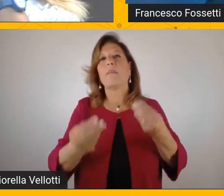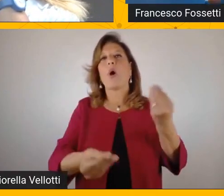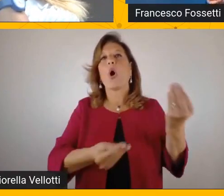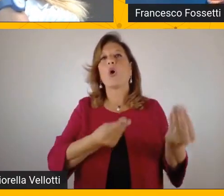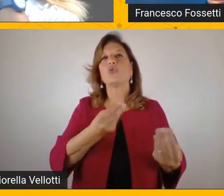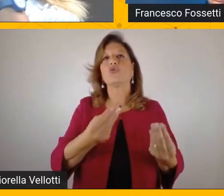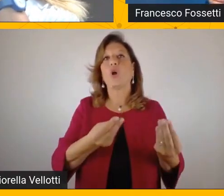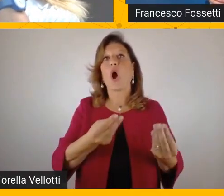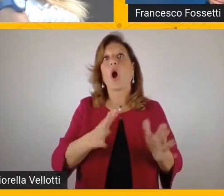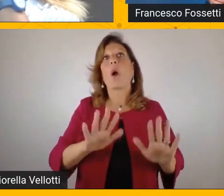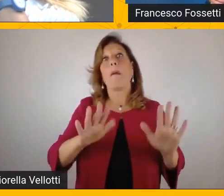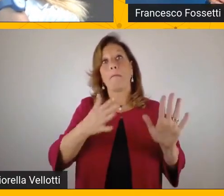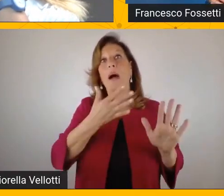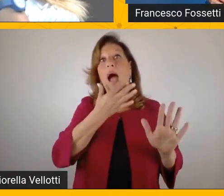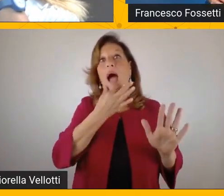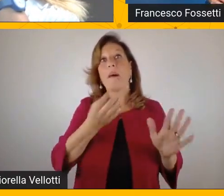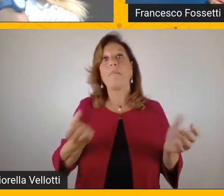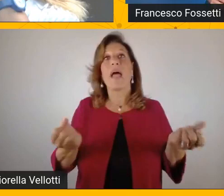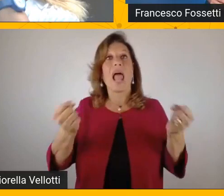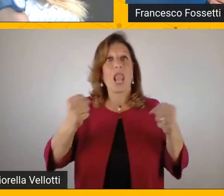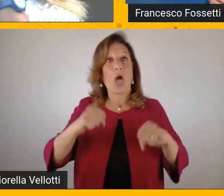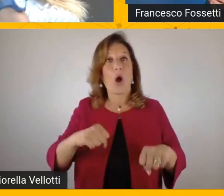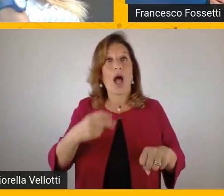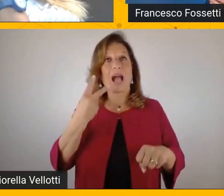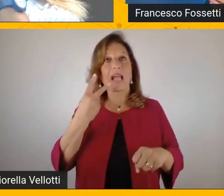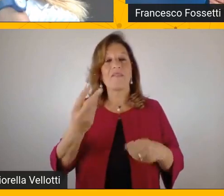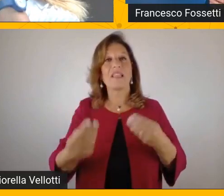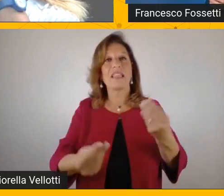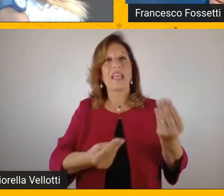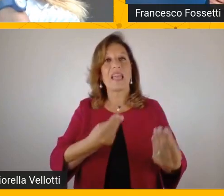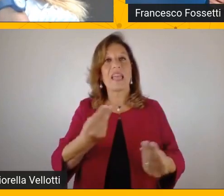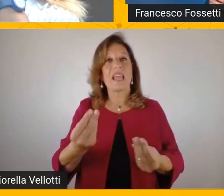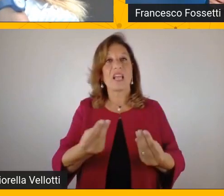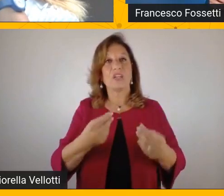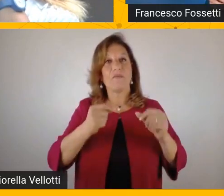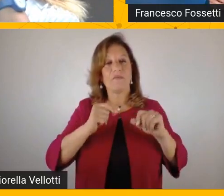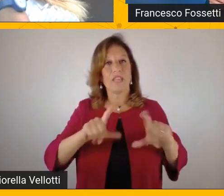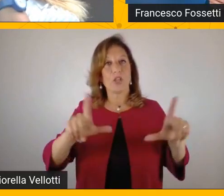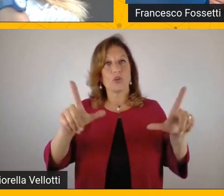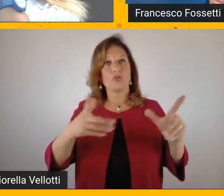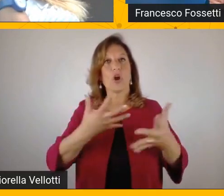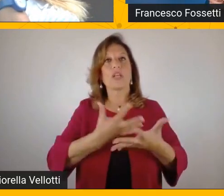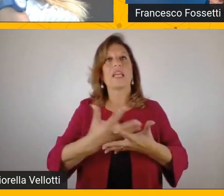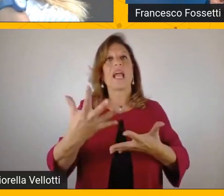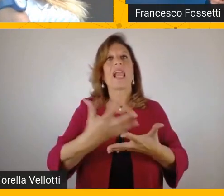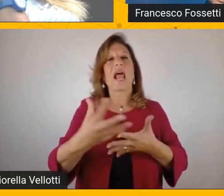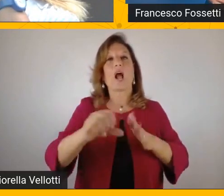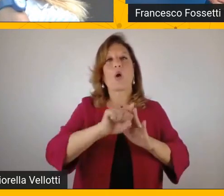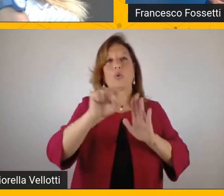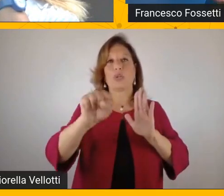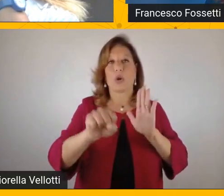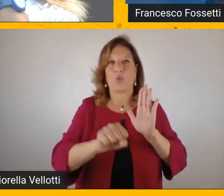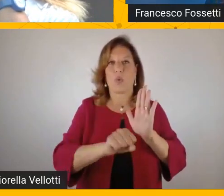un'attività puramente ludica però magari sarebbe bello invece avere dei videogiochi